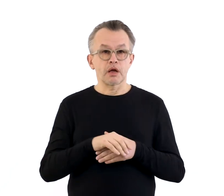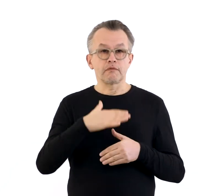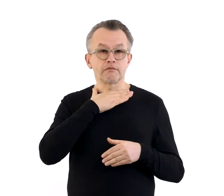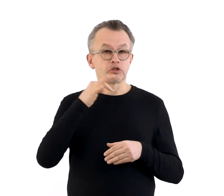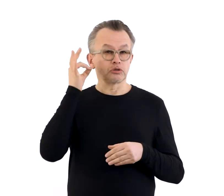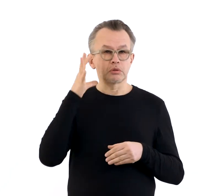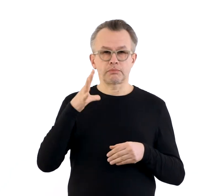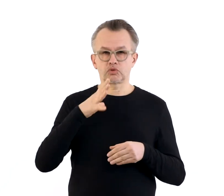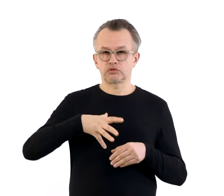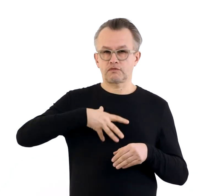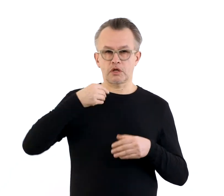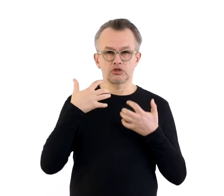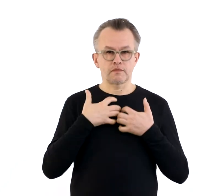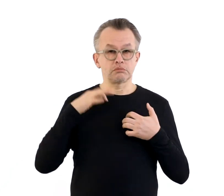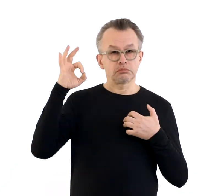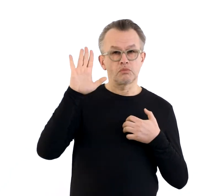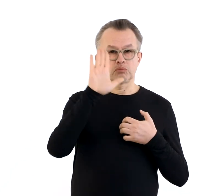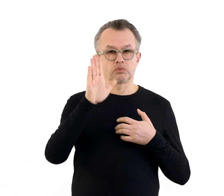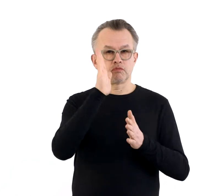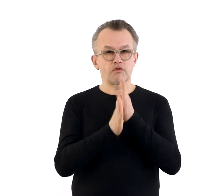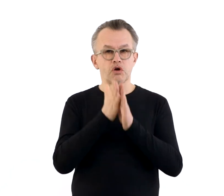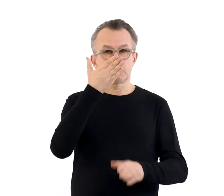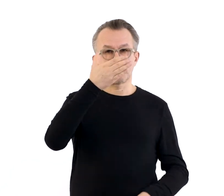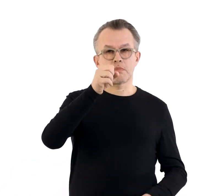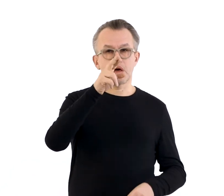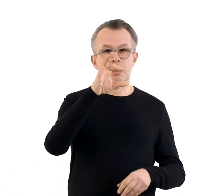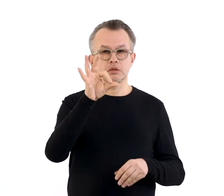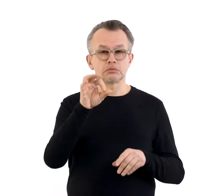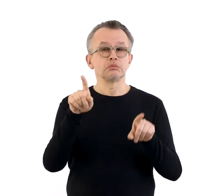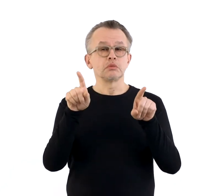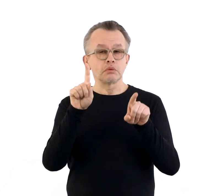Wilczyca była świętym zwierzęciem boga wojny Marsa,